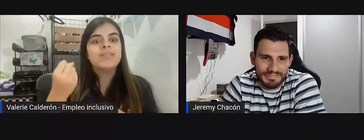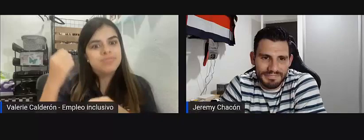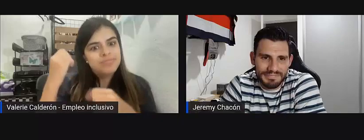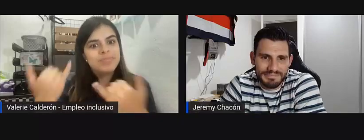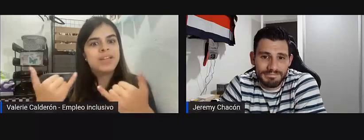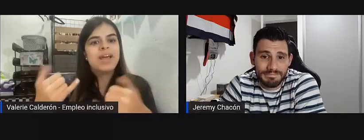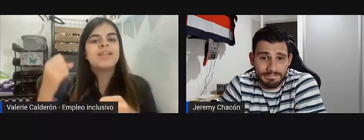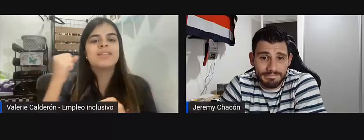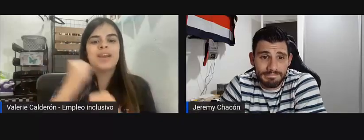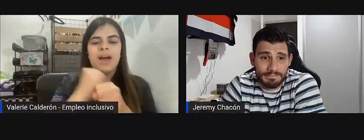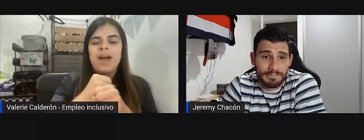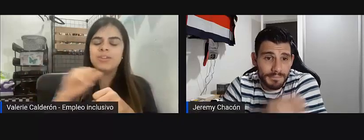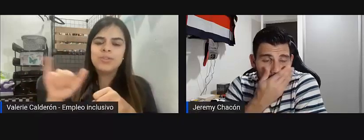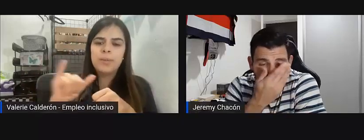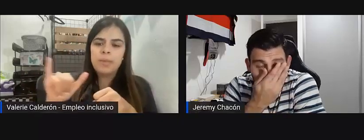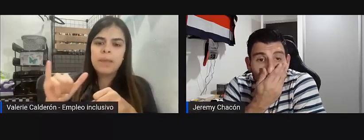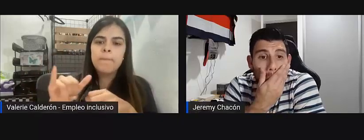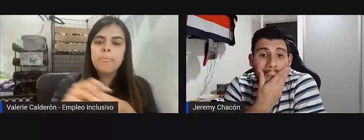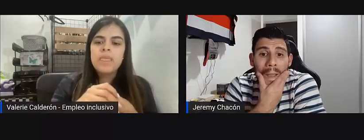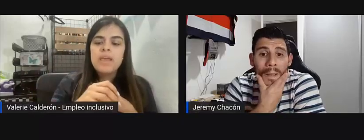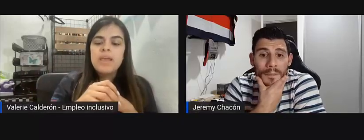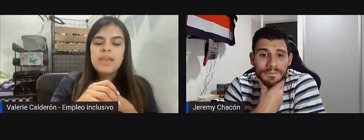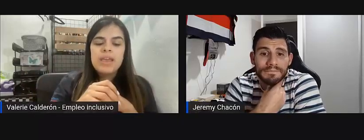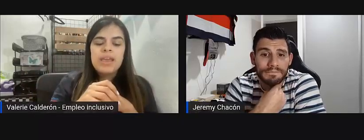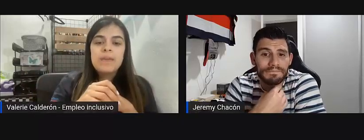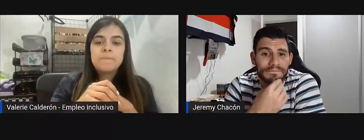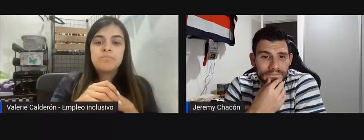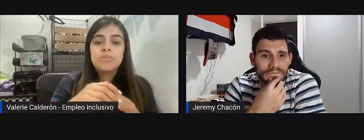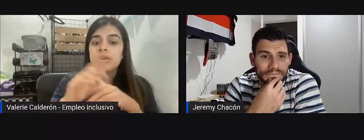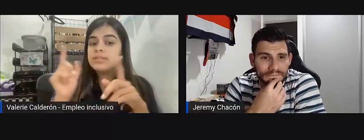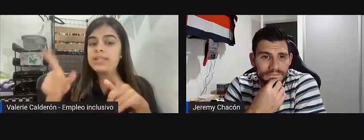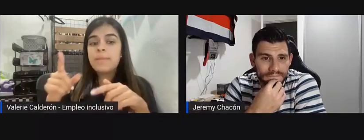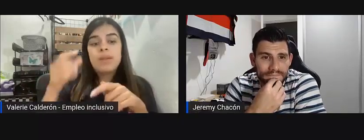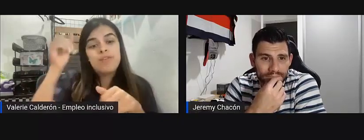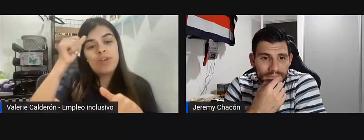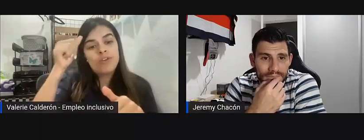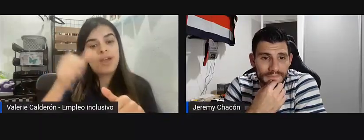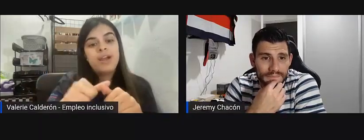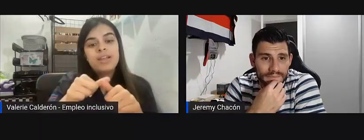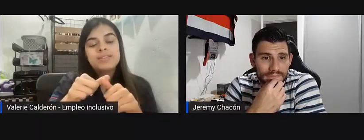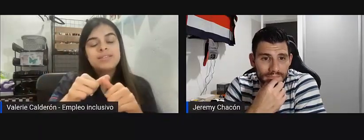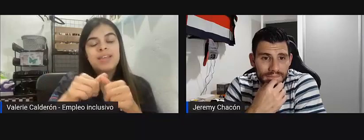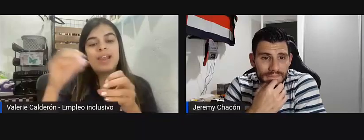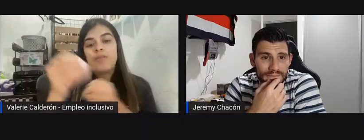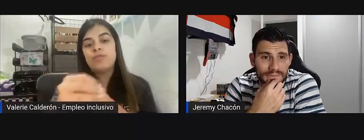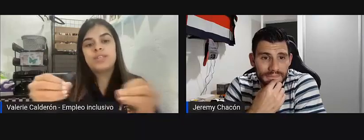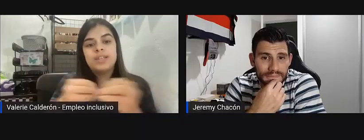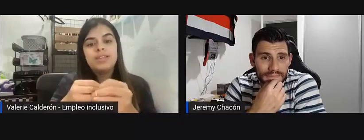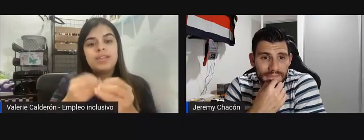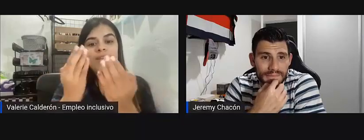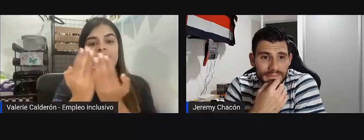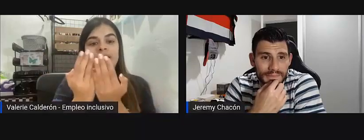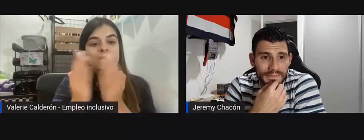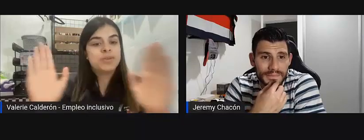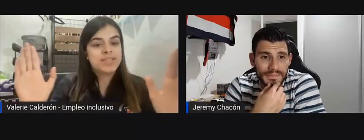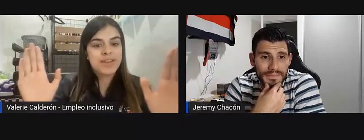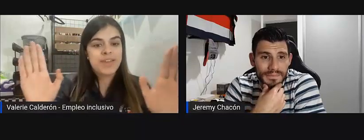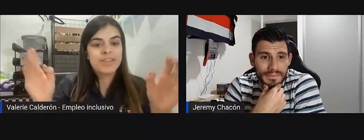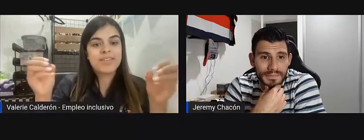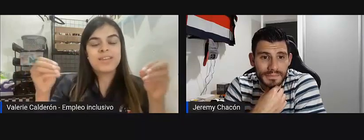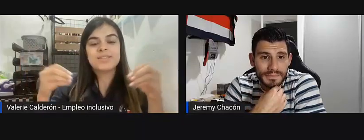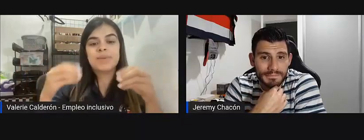verdad trabajando también siempre recordarles que la oficina tiene las puertas abiertas para